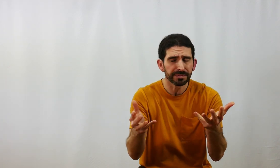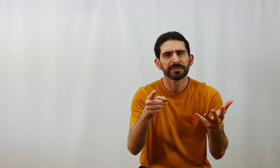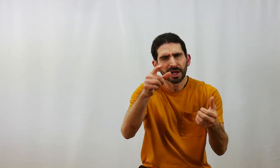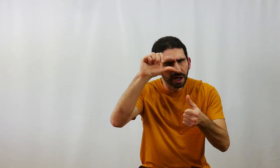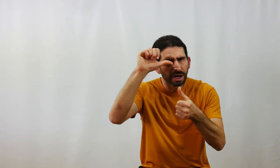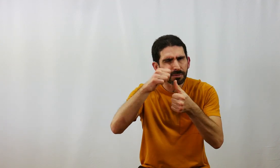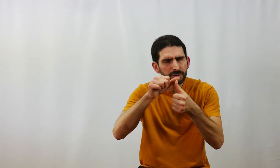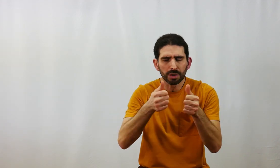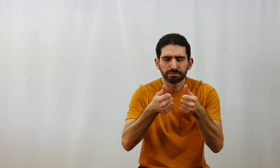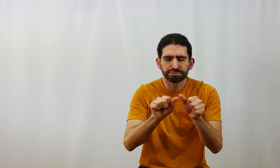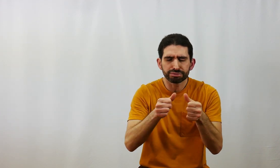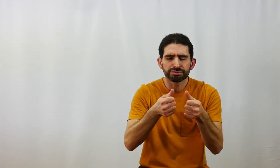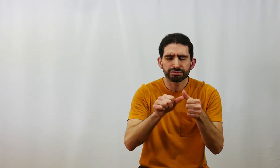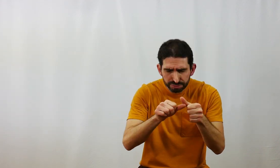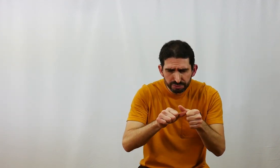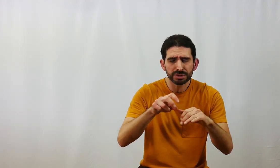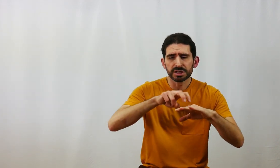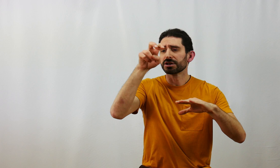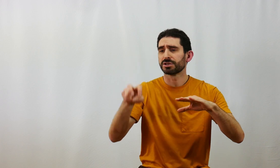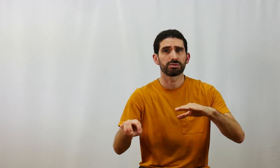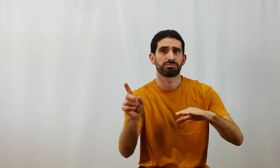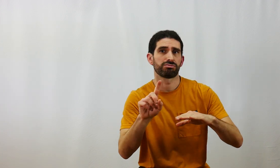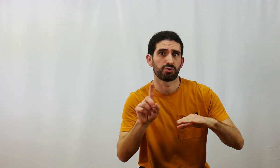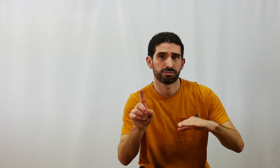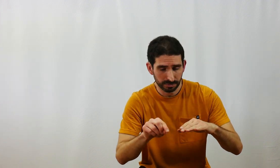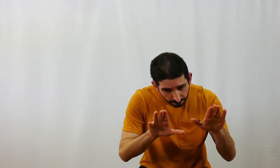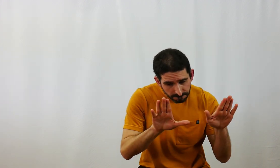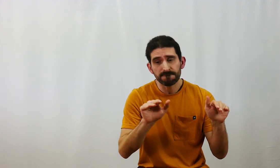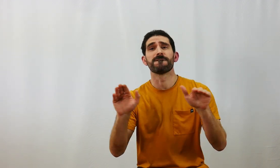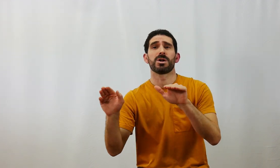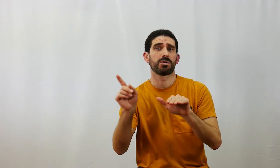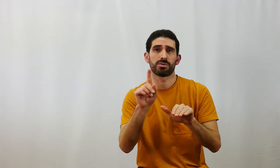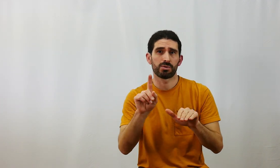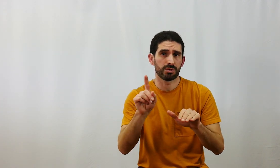Rappelle-toi qu'ils ne sautent pas et ne volent pas.